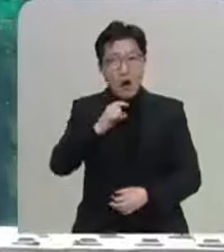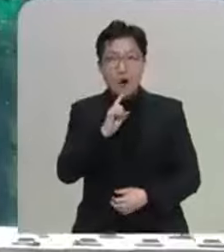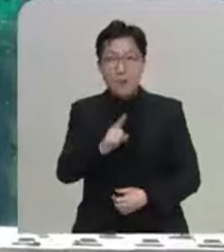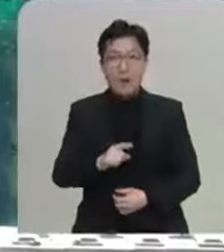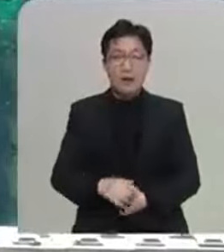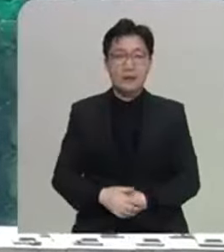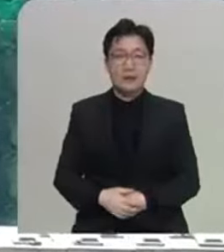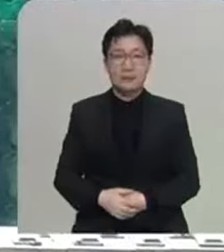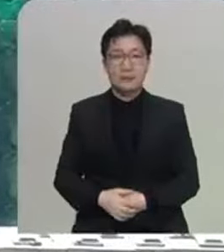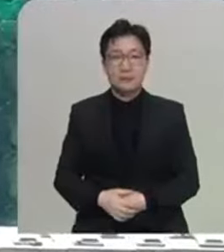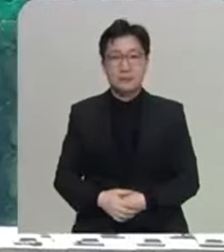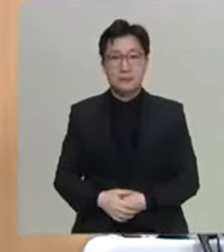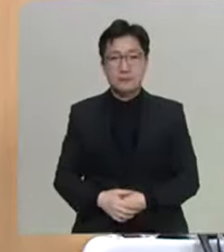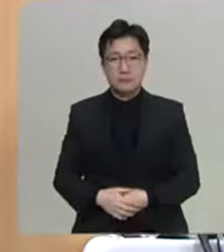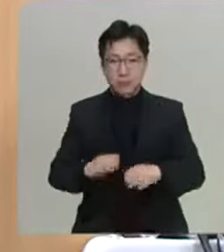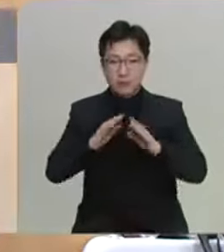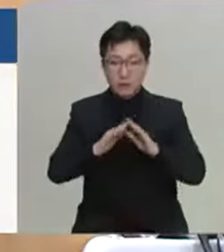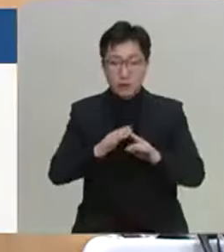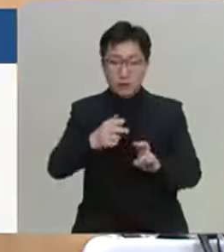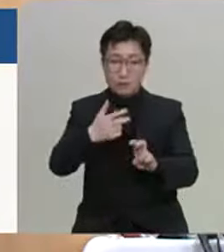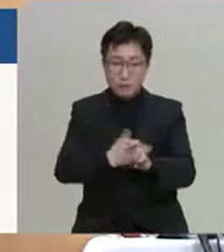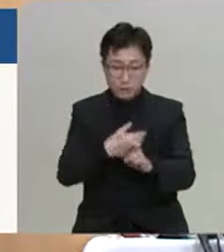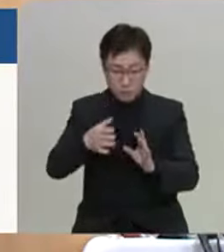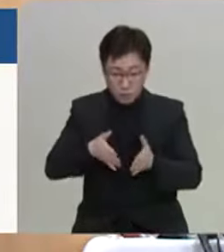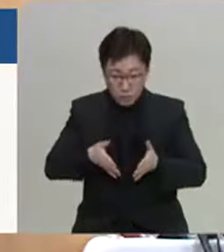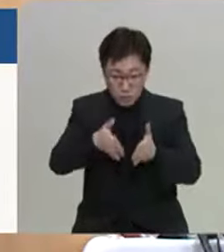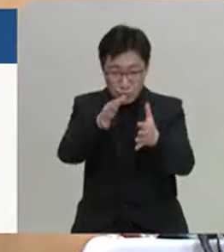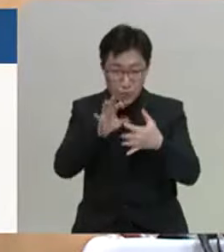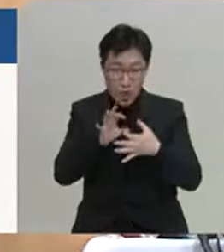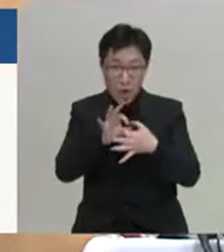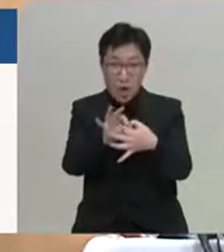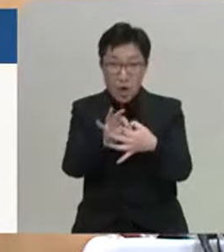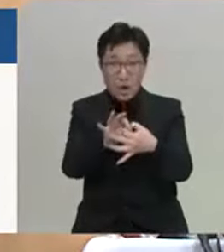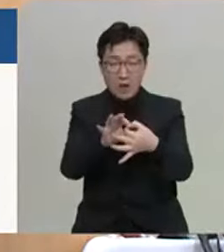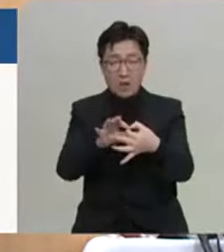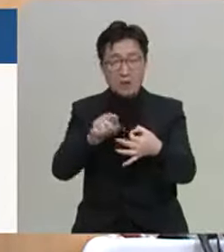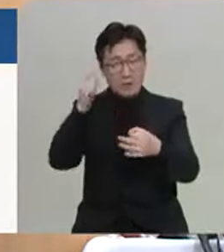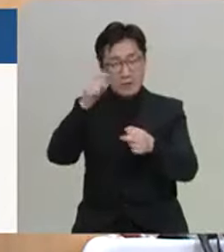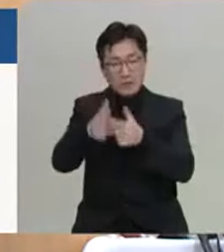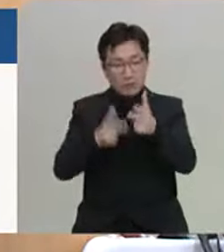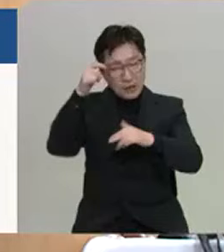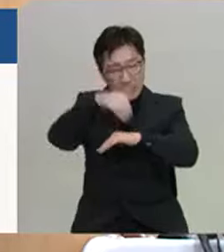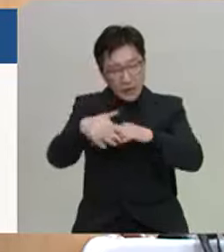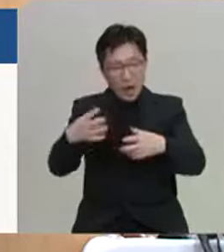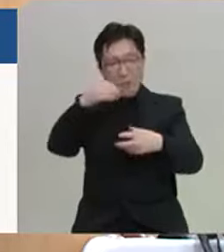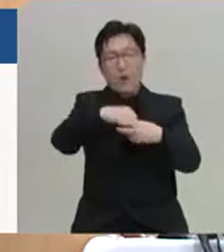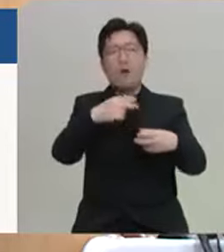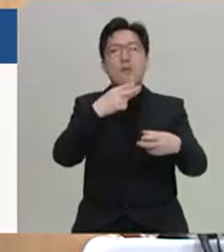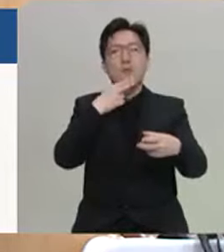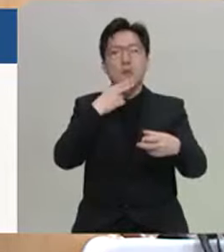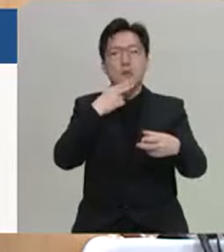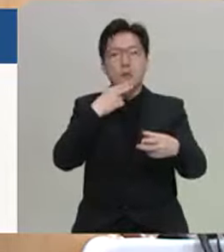최정일/전북특별자치도 도로공항철도 과장 : 전주-무주 직결노선 같은 경우는 국가 계획에 반영이 안 됐 기 때문에 지금 국토부에서 3차